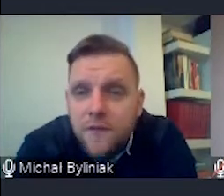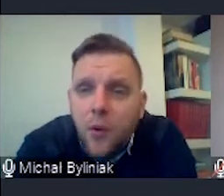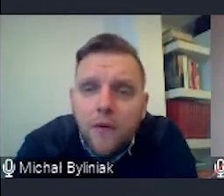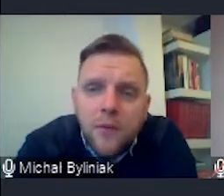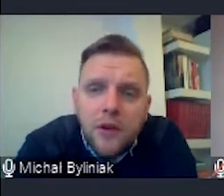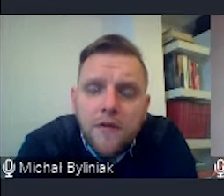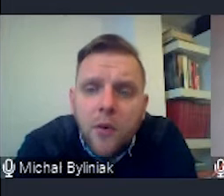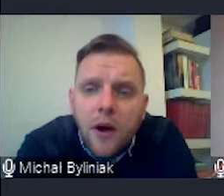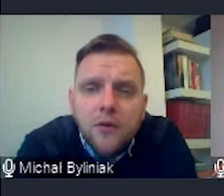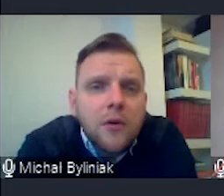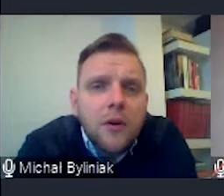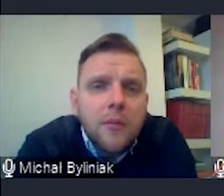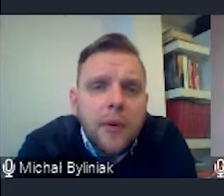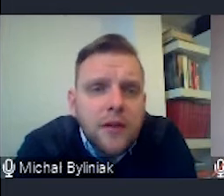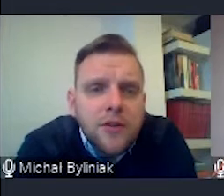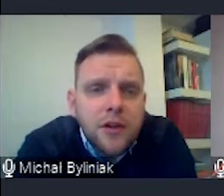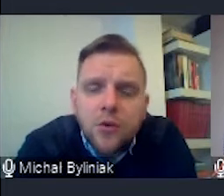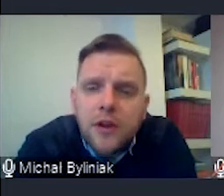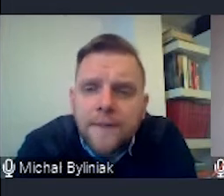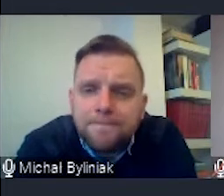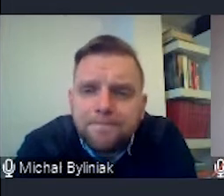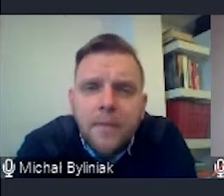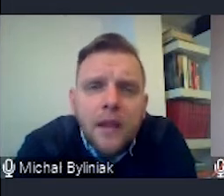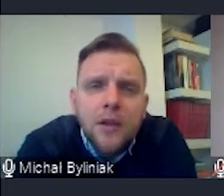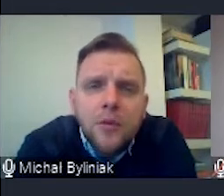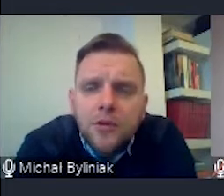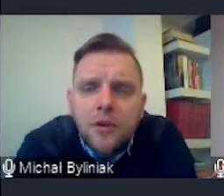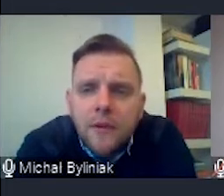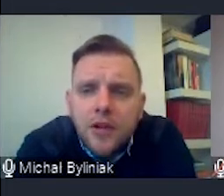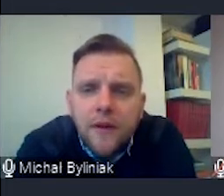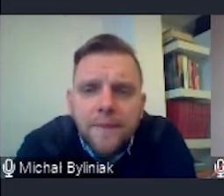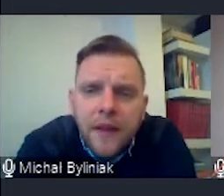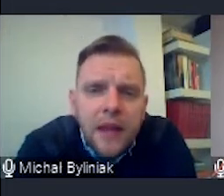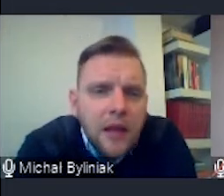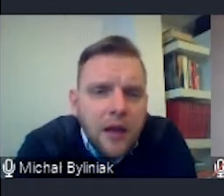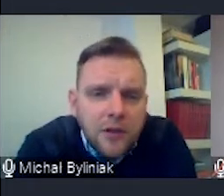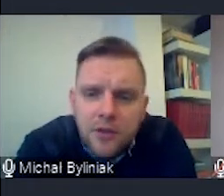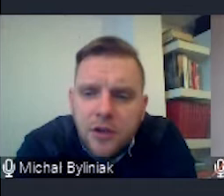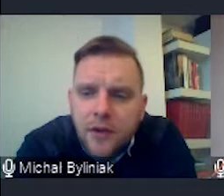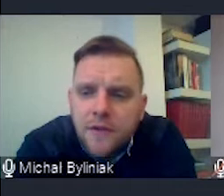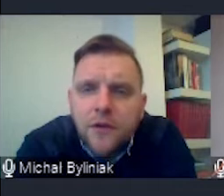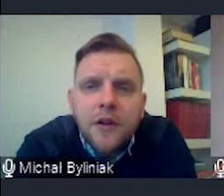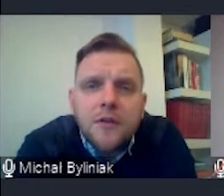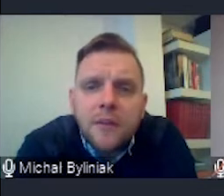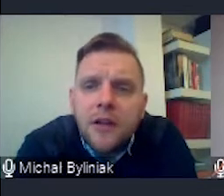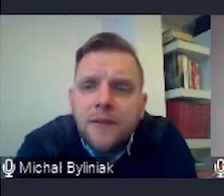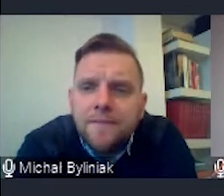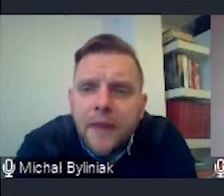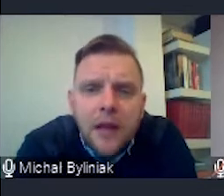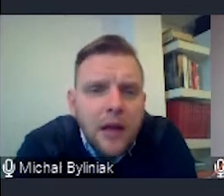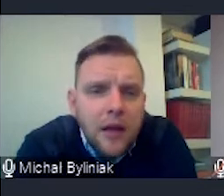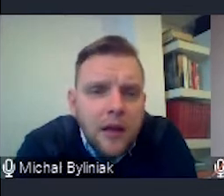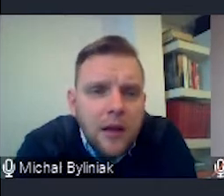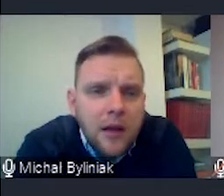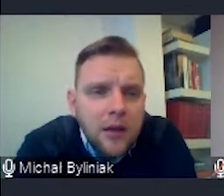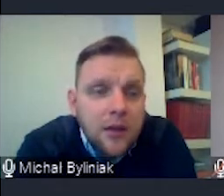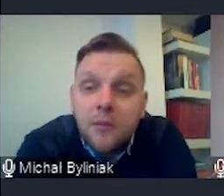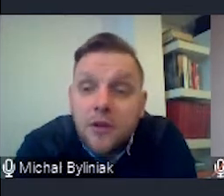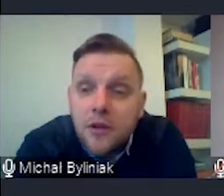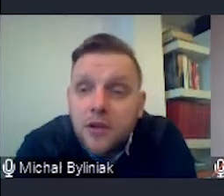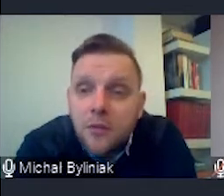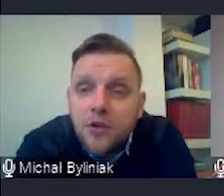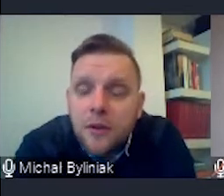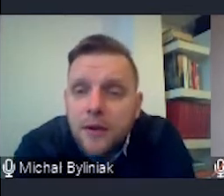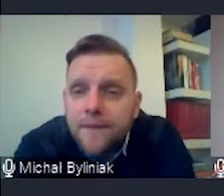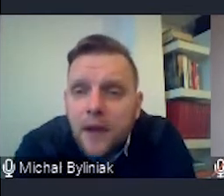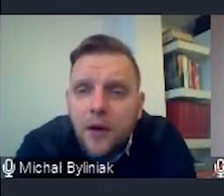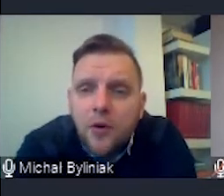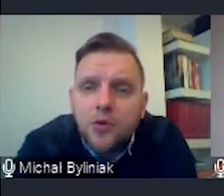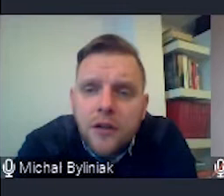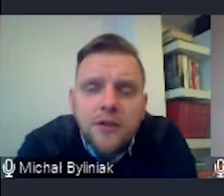Gdzieś w połowie mojego wykładu będzie krótka kilkuminutowa przerwa, żebyście Państwo chwilę odsapnęli i myślę że możemy ruszać.